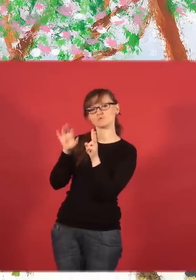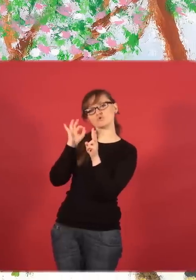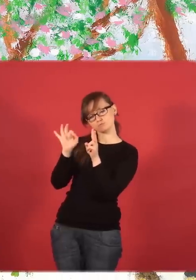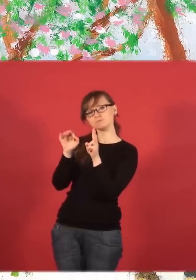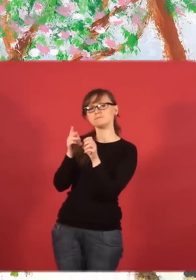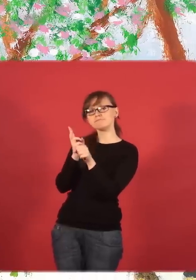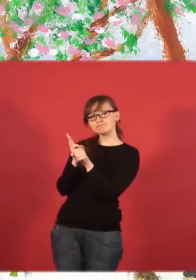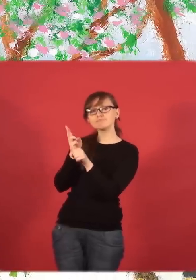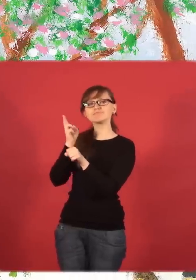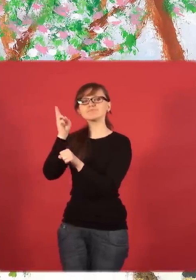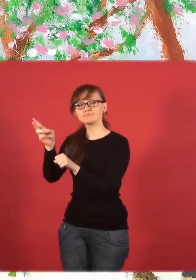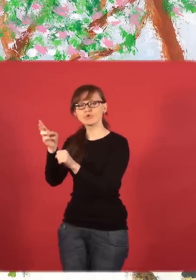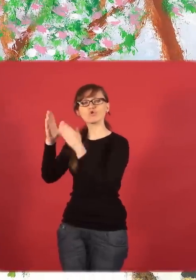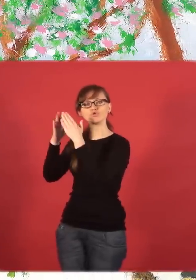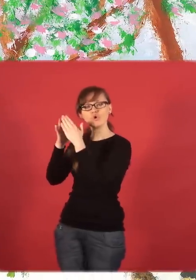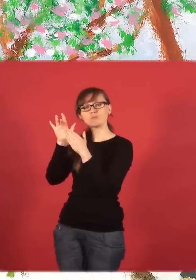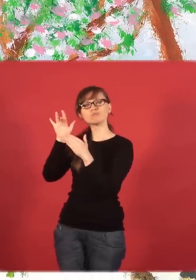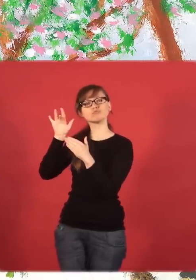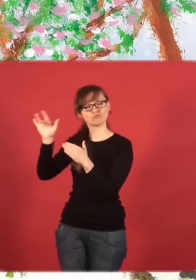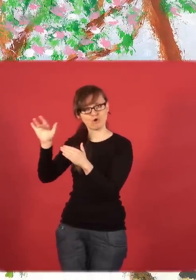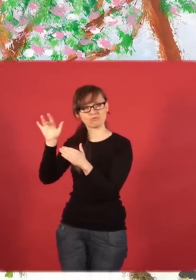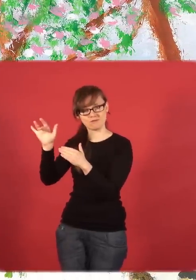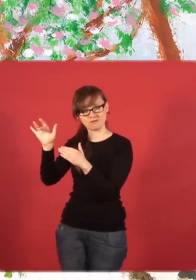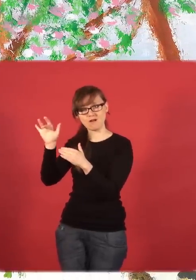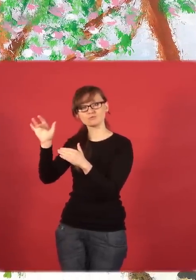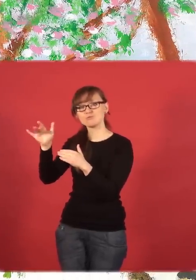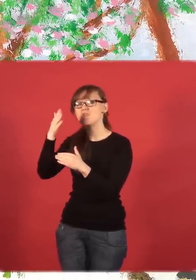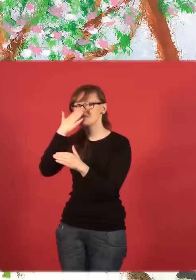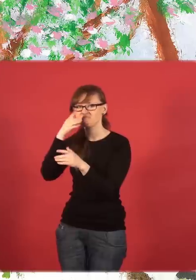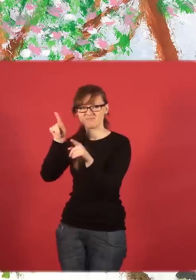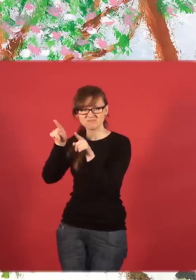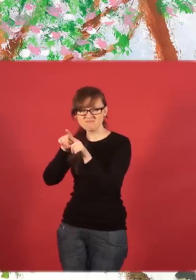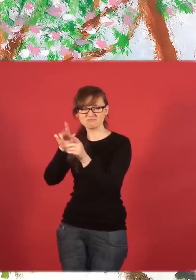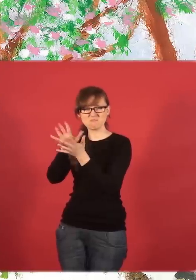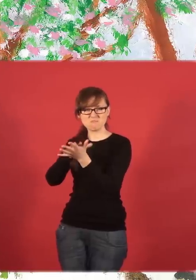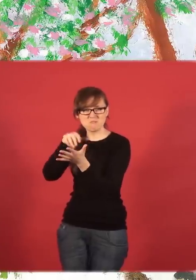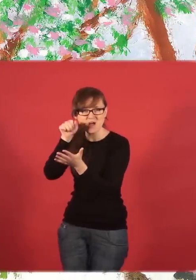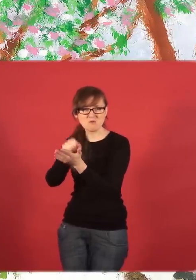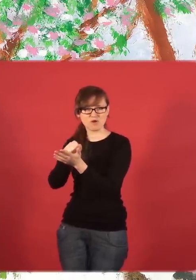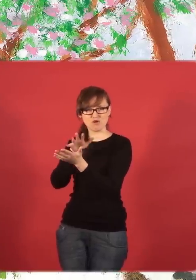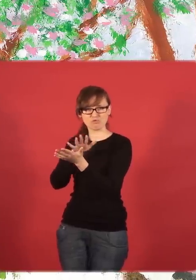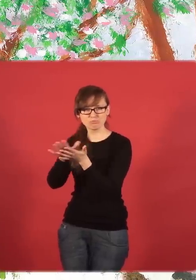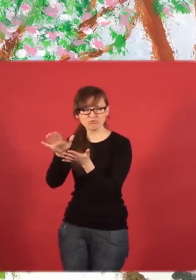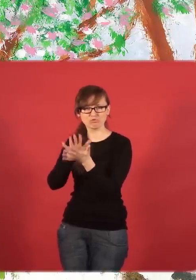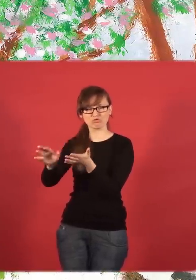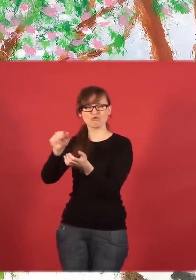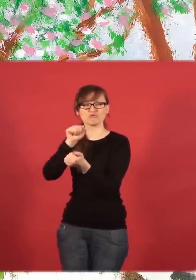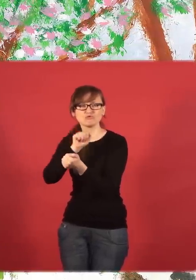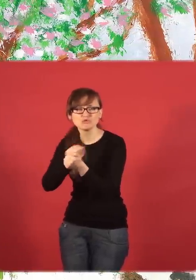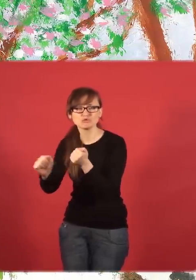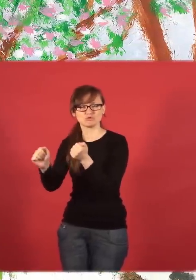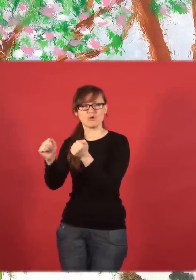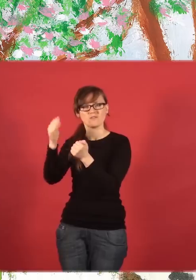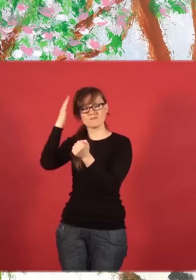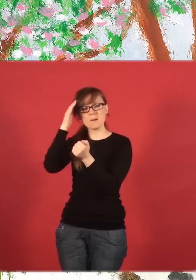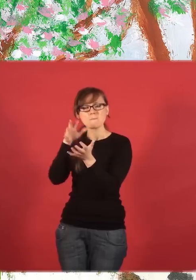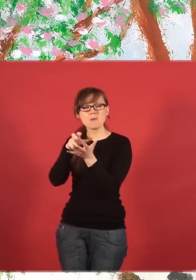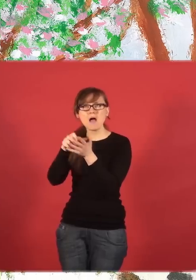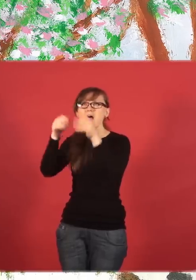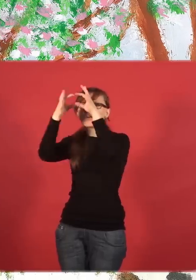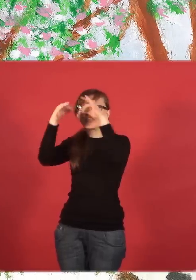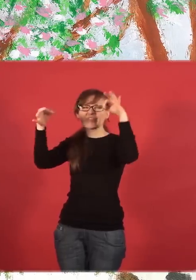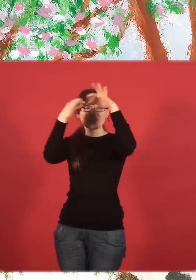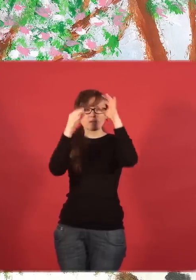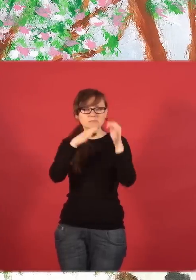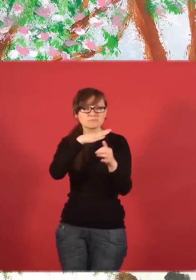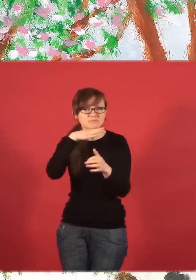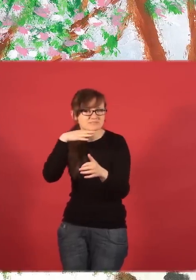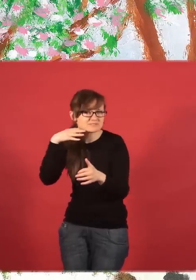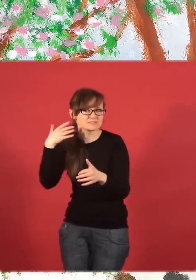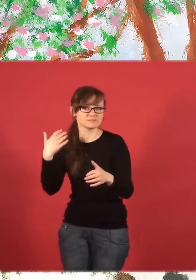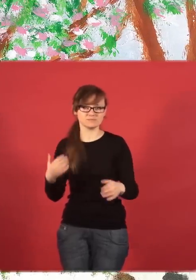Gdy zajrzeli do środka zobaczyli nieotynkowany pokój z zerwaną podłogą, zrujnowane schody. Wszystko oplatały pajęczyny.